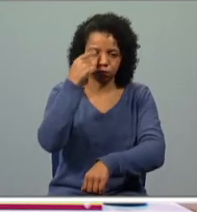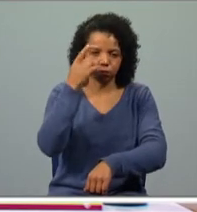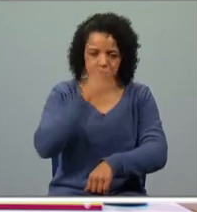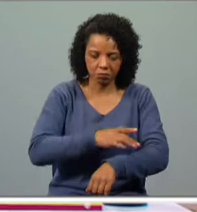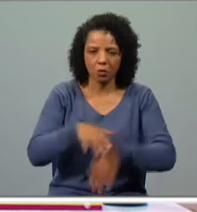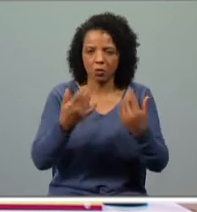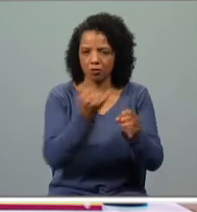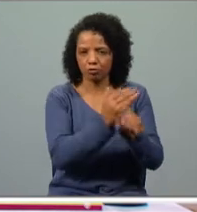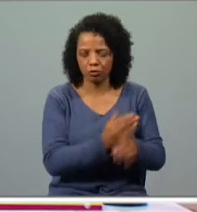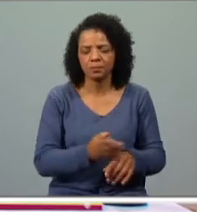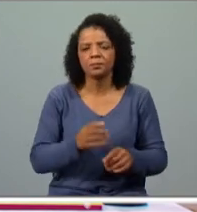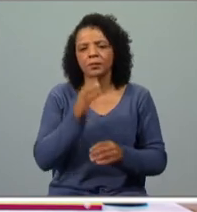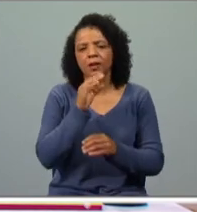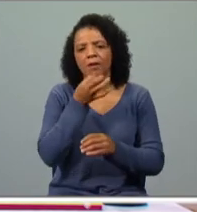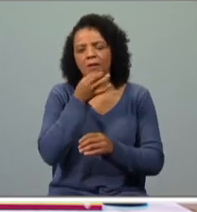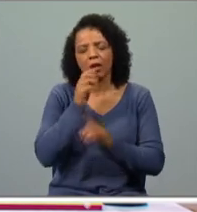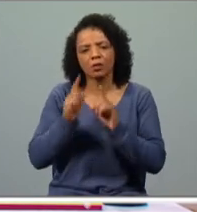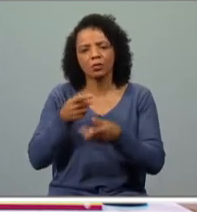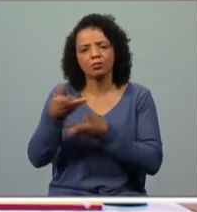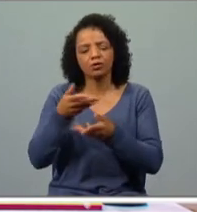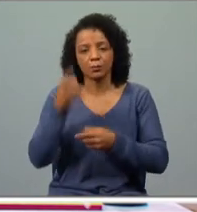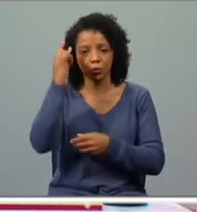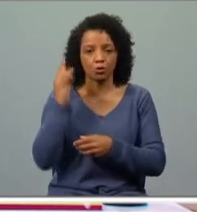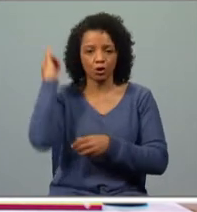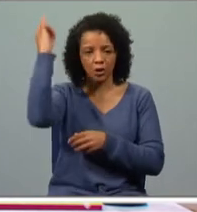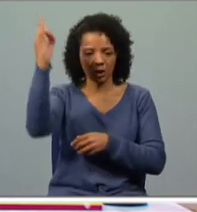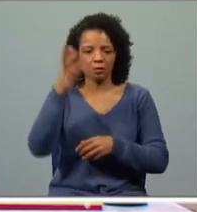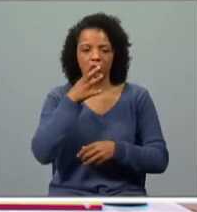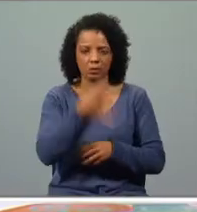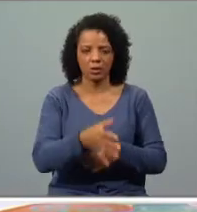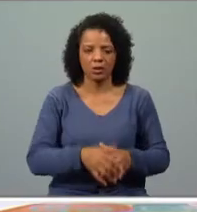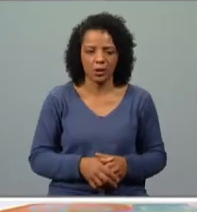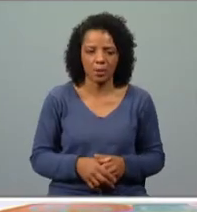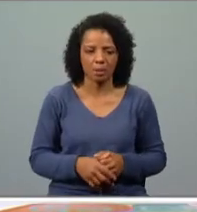assim então começaram a falar e o Gigante O Ciclope só dizia o polifemo 於是他們開始交談巨人獨眼巨人只說多變